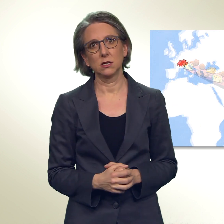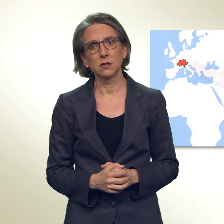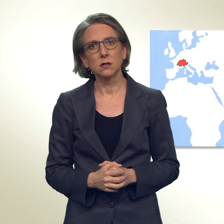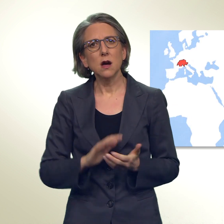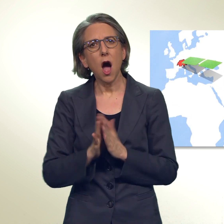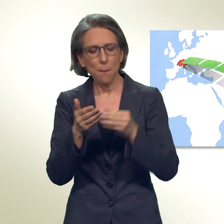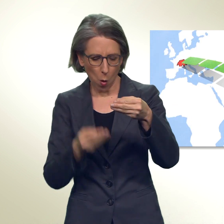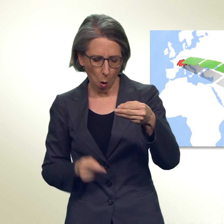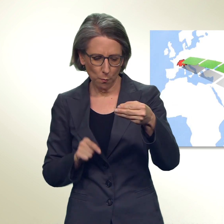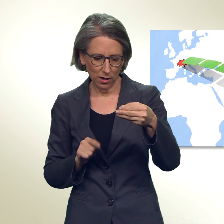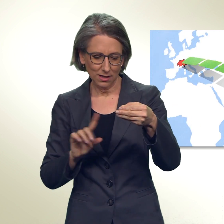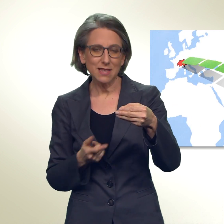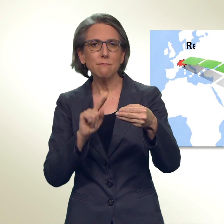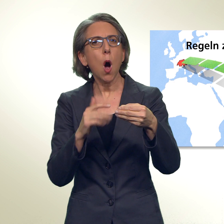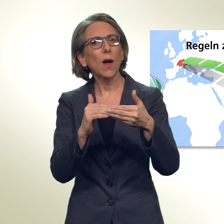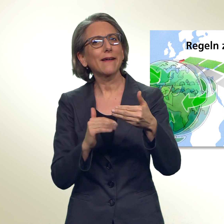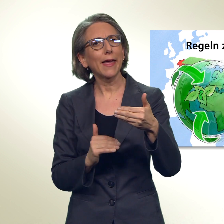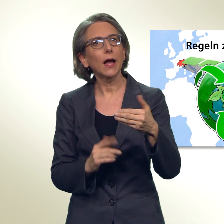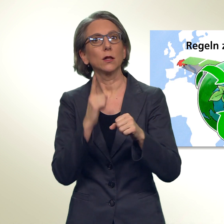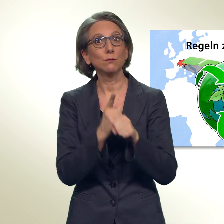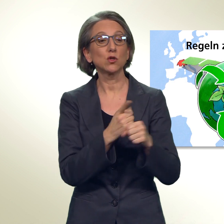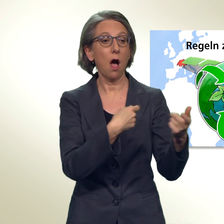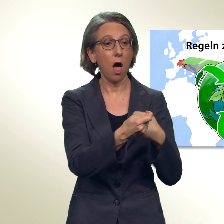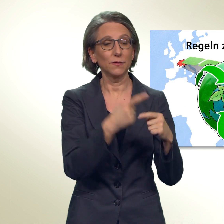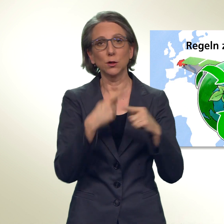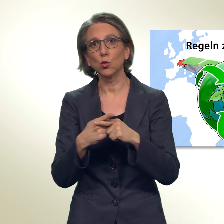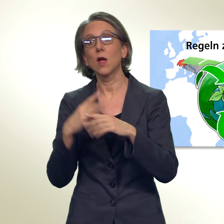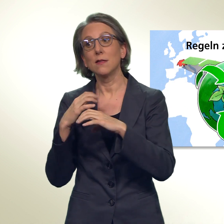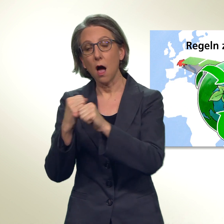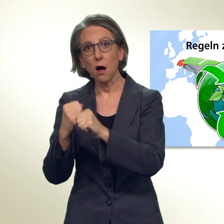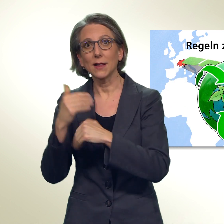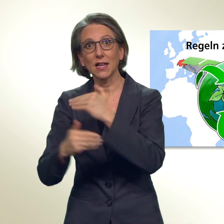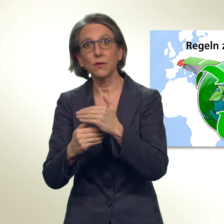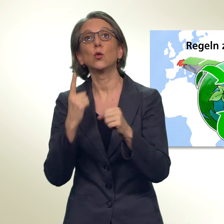Das Abkommen enthält zudem Regeln zur Vereinbarkeit des Handels mit einer nachhaltigen Entwicklung.